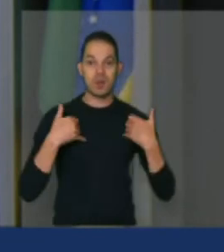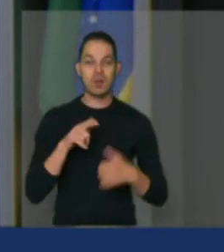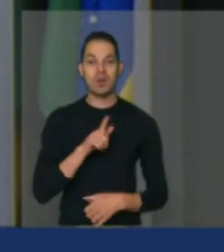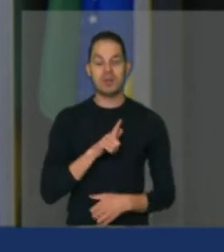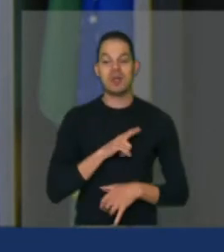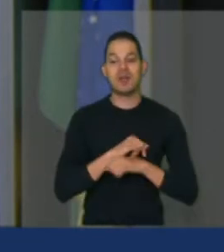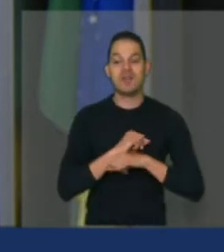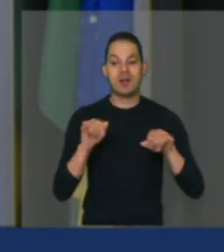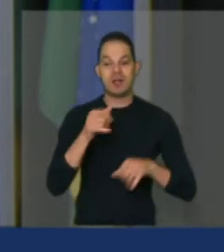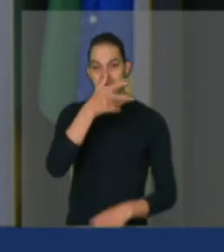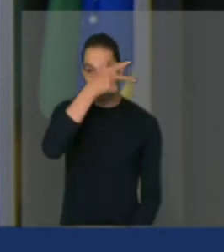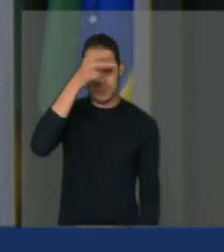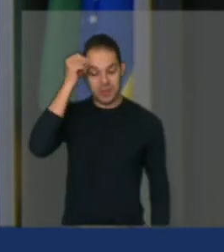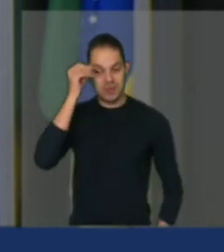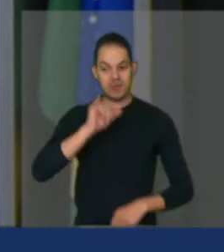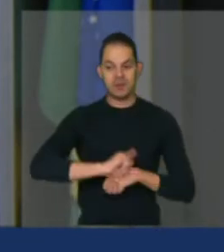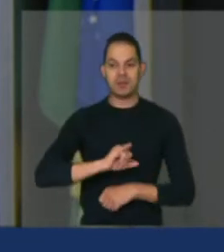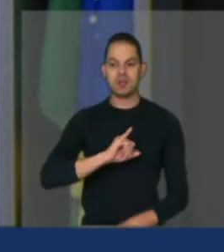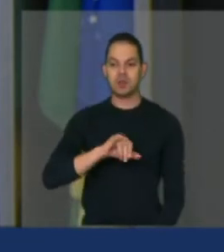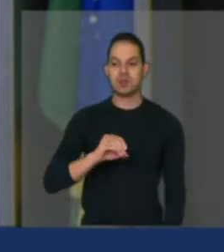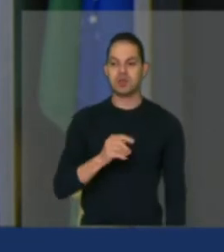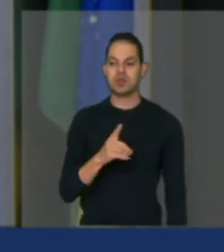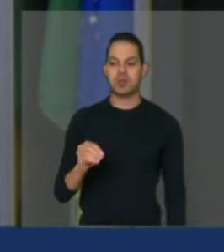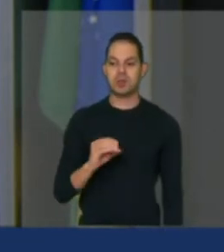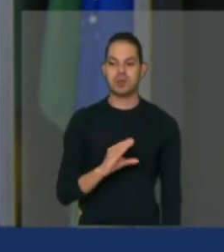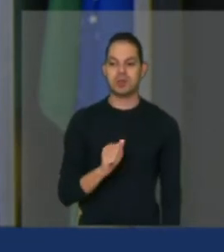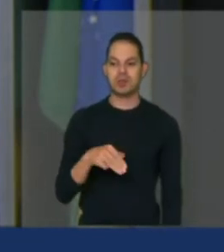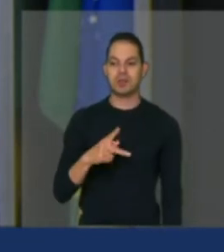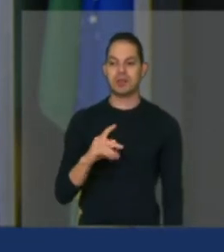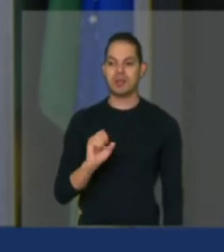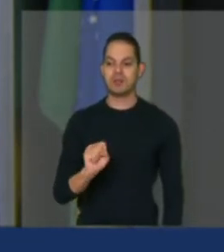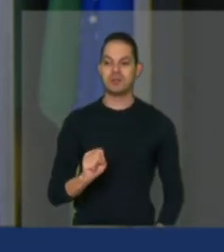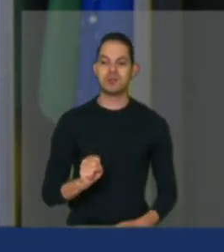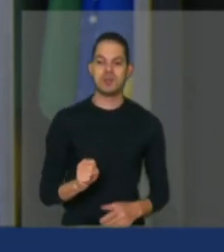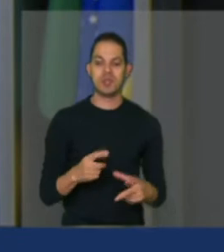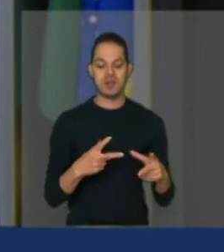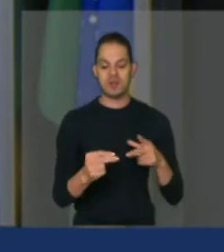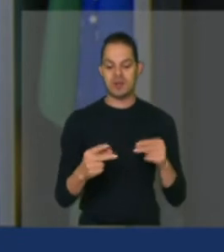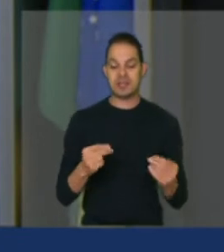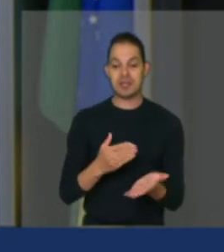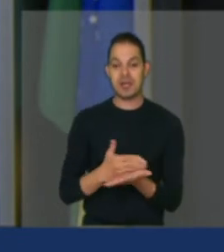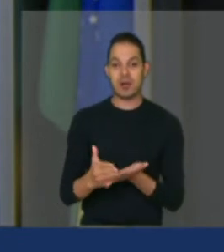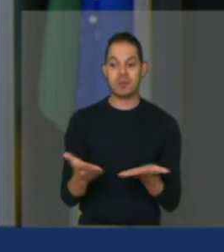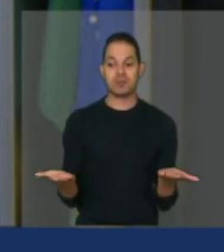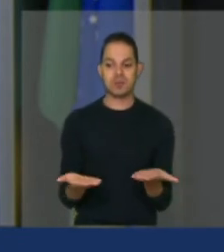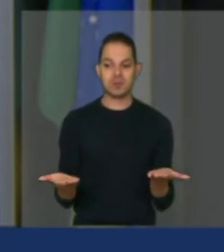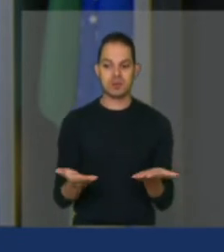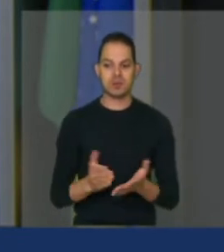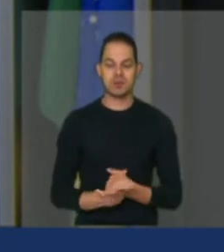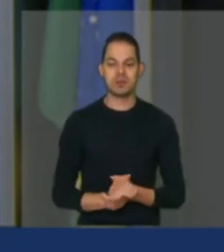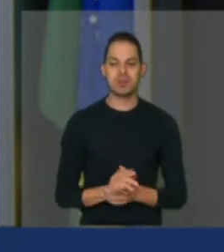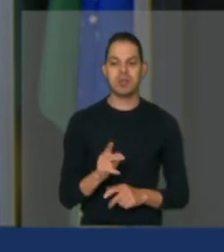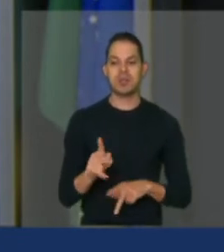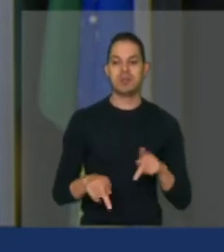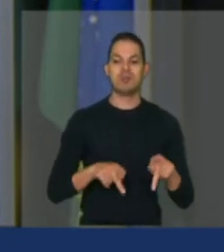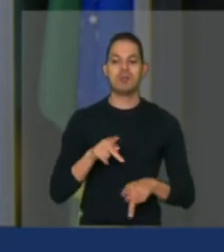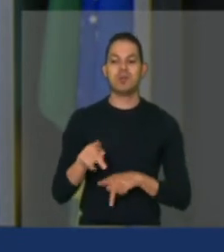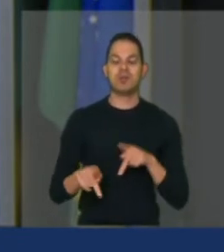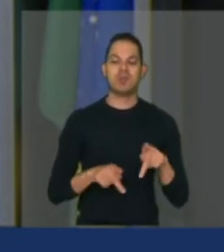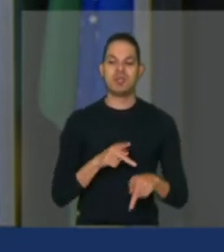CAPITAL, JOÃO CAMPO, QUE COMEÇOU A VACINAR HOJE POPULAÇÃO COM 23 ANOS. DANDO